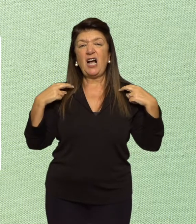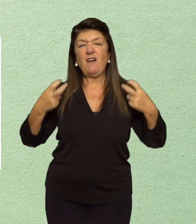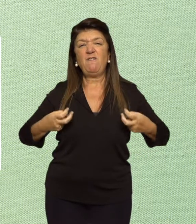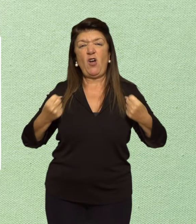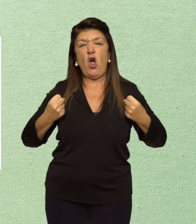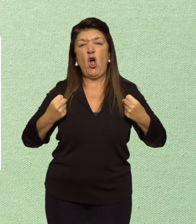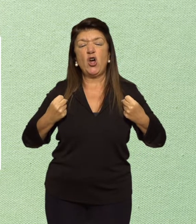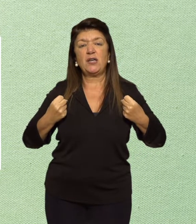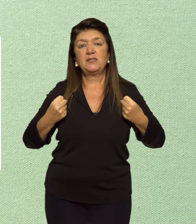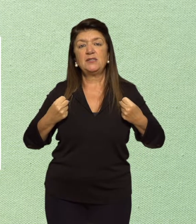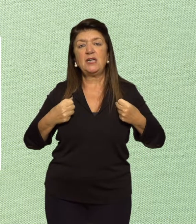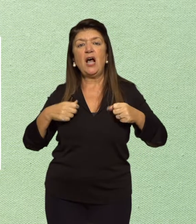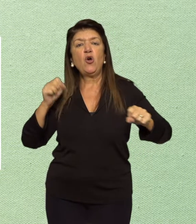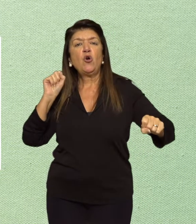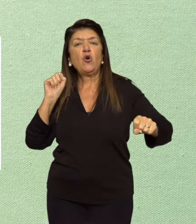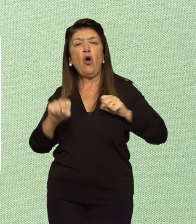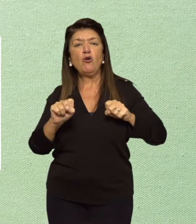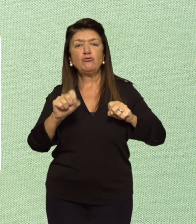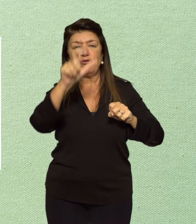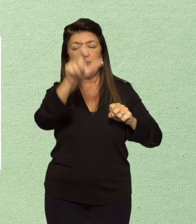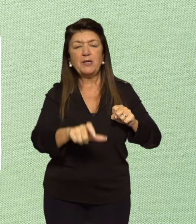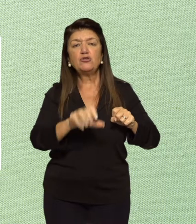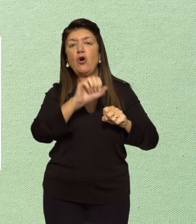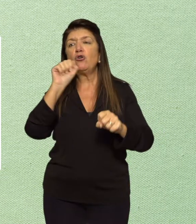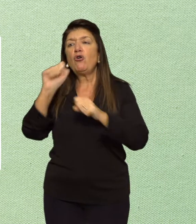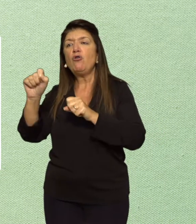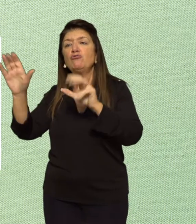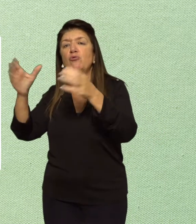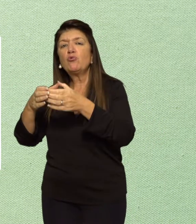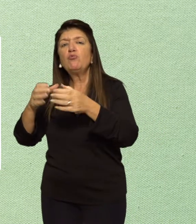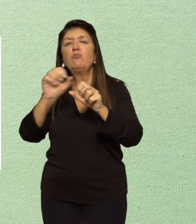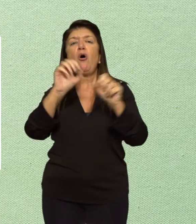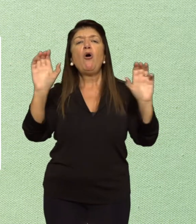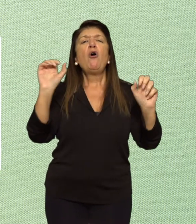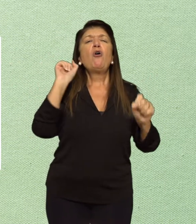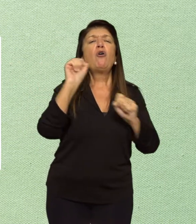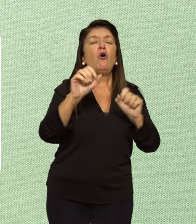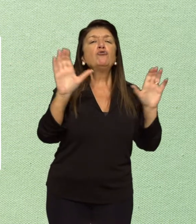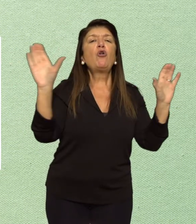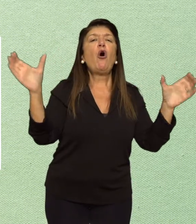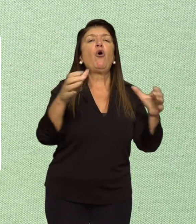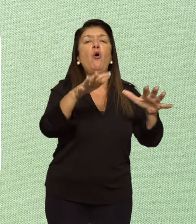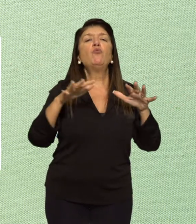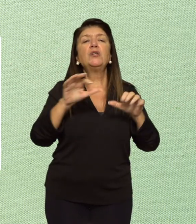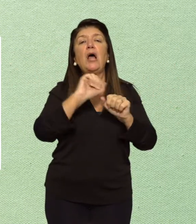stessi o un'altra persona o contro un gruppo o una comunità, tale questo utilizzo intenzionale